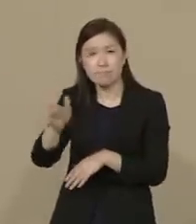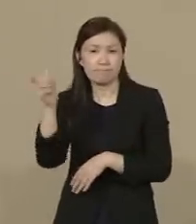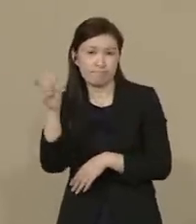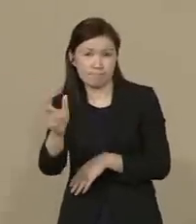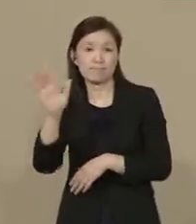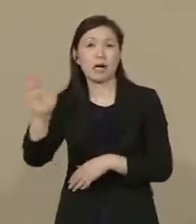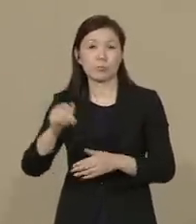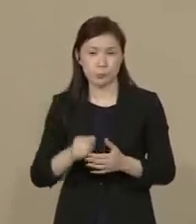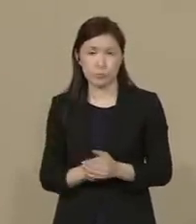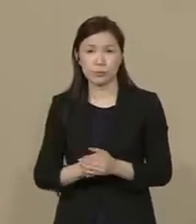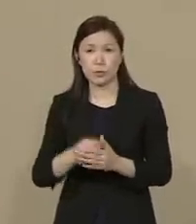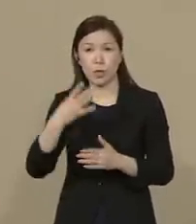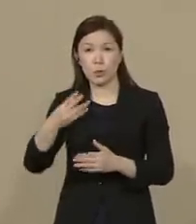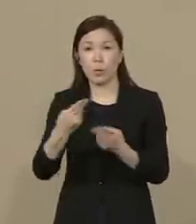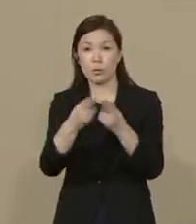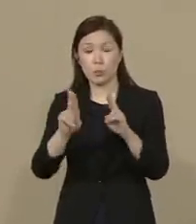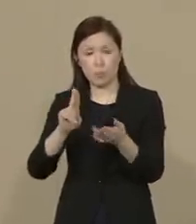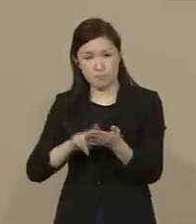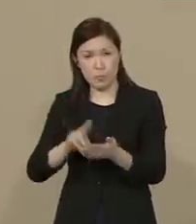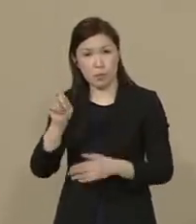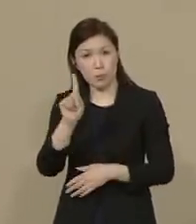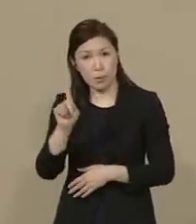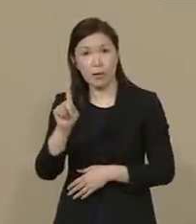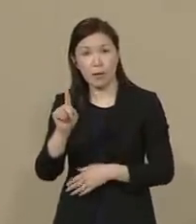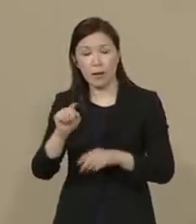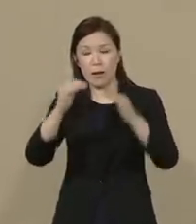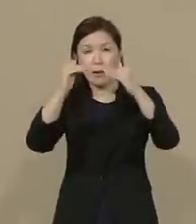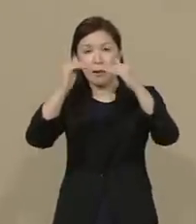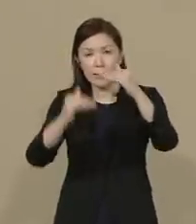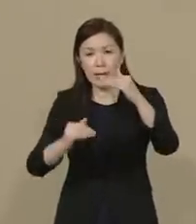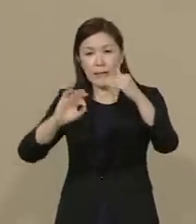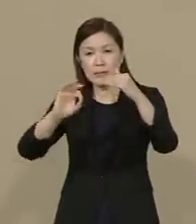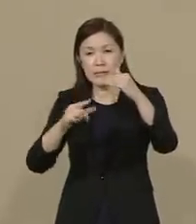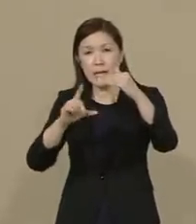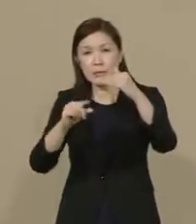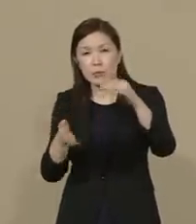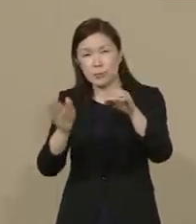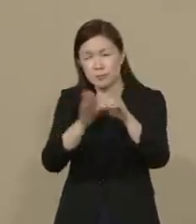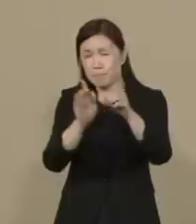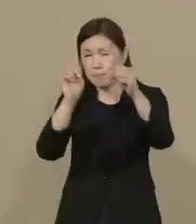与党で決めたのは軽減税率導入を 目指すところまでです